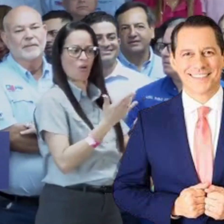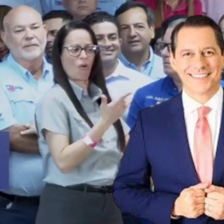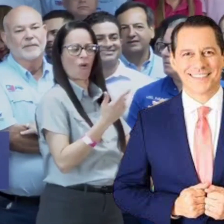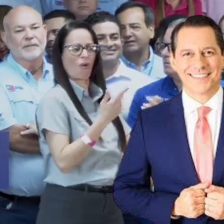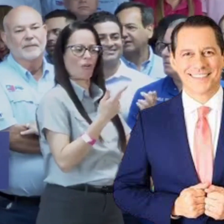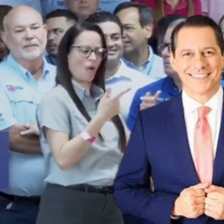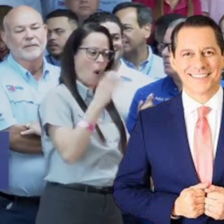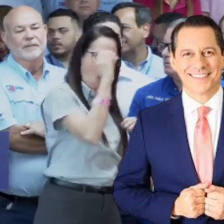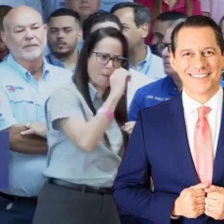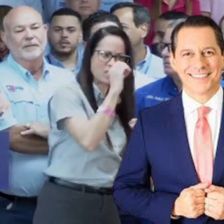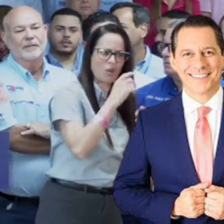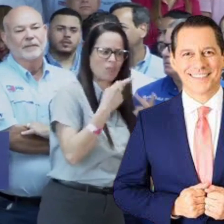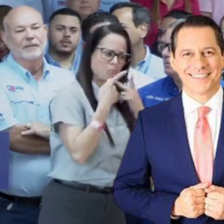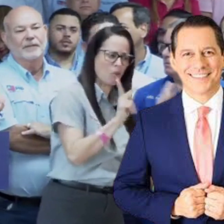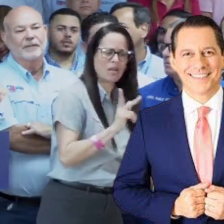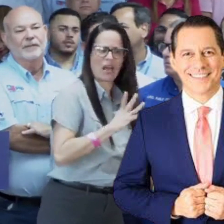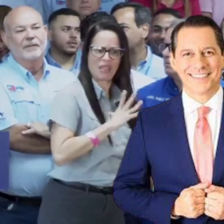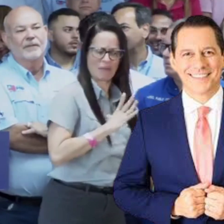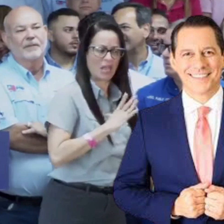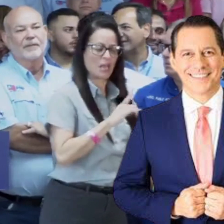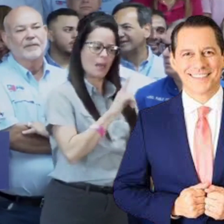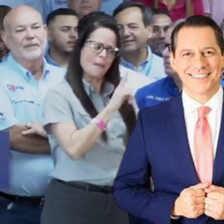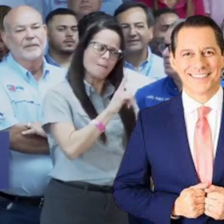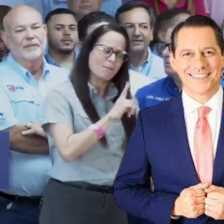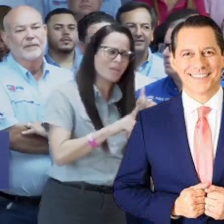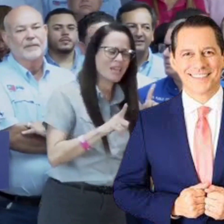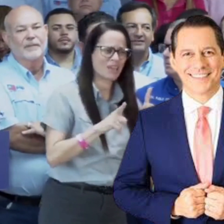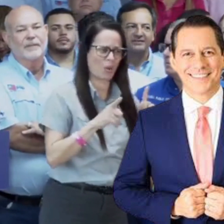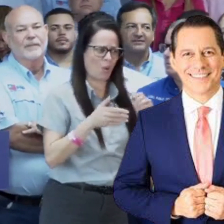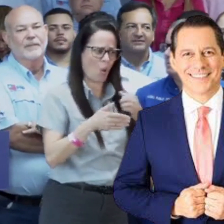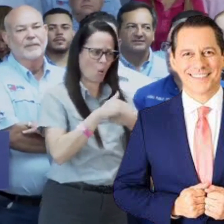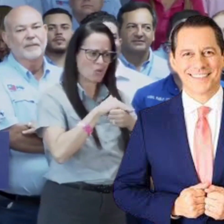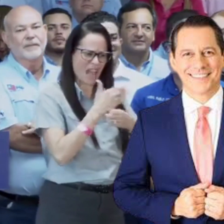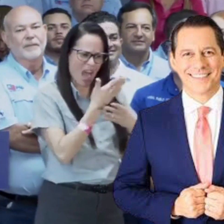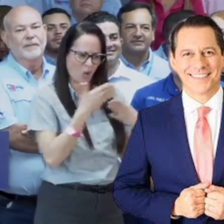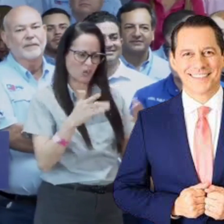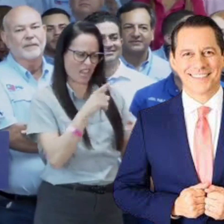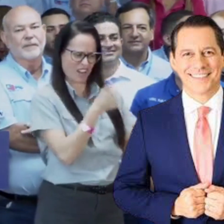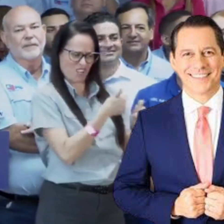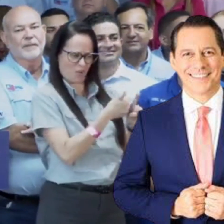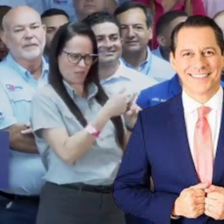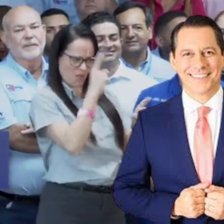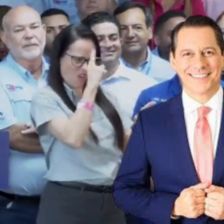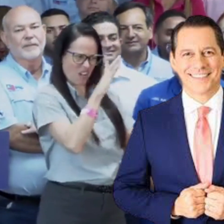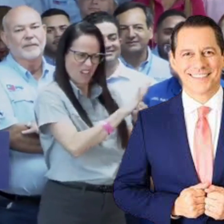pero esconder las cosas en las que creen en esta elección que es su tercera candidatura vamos a de